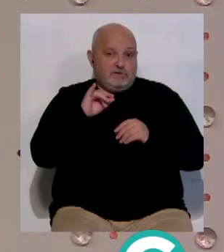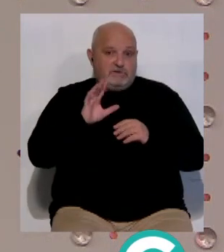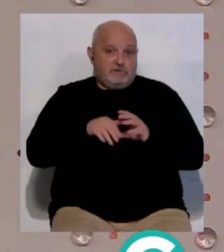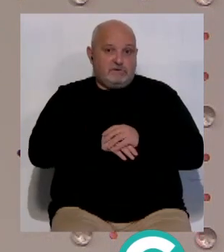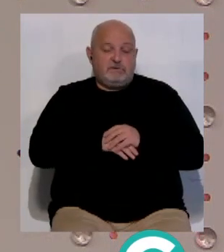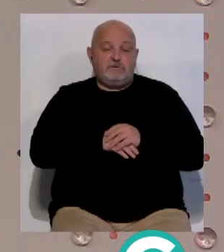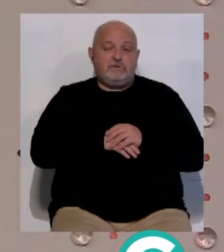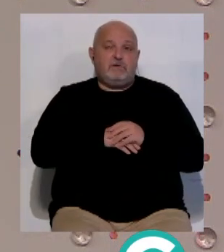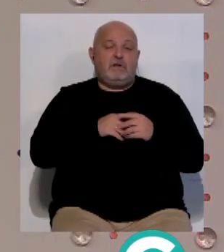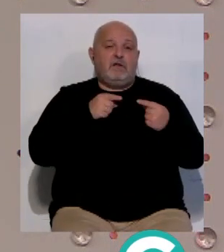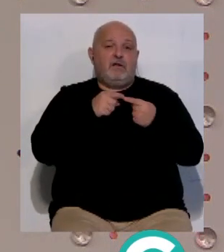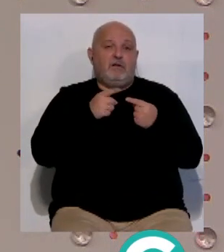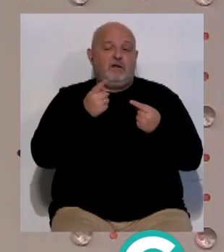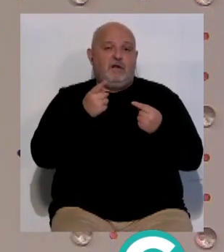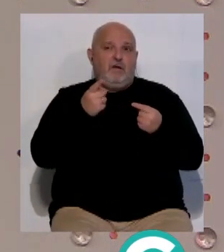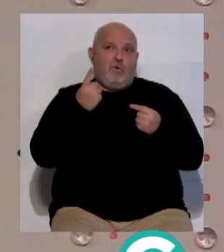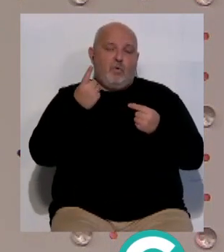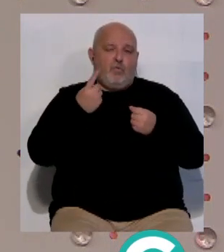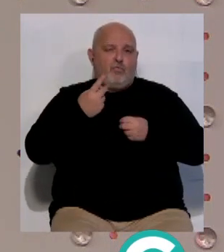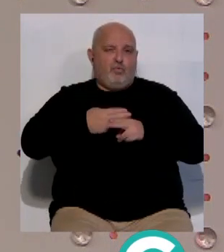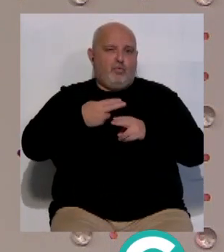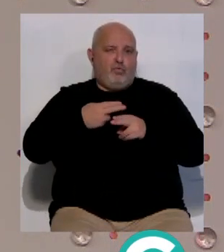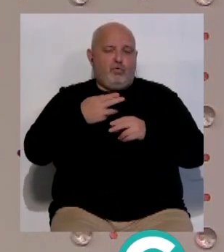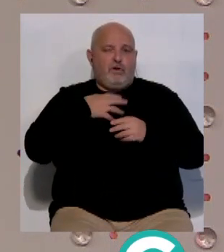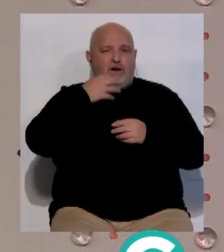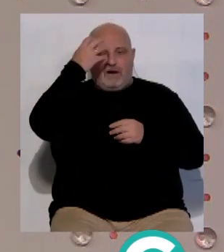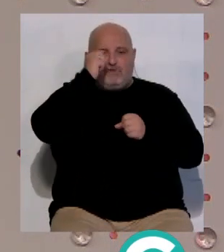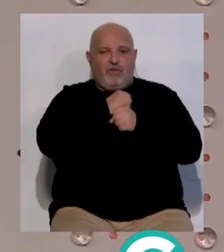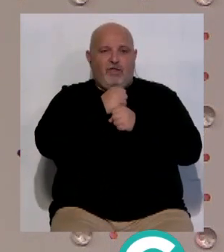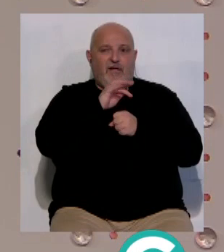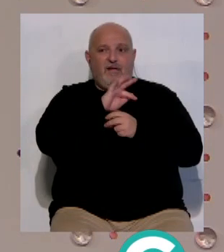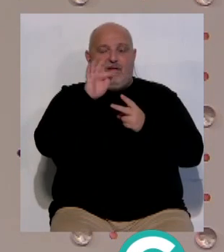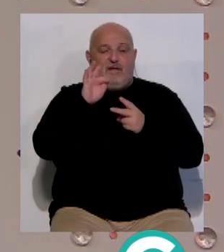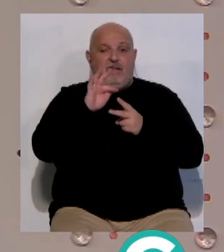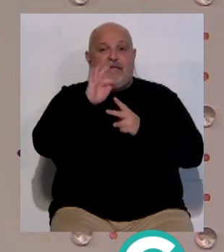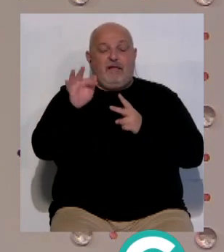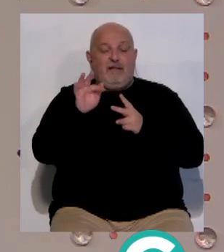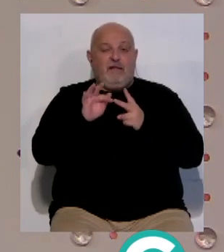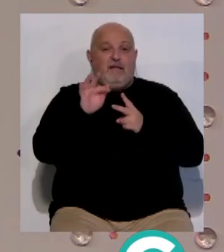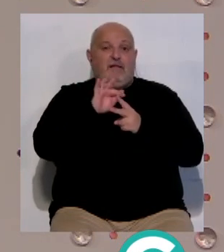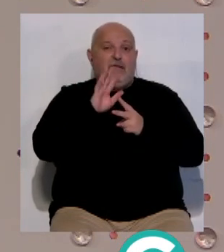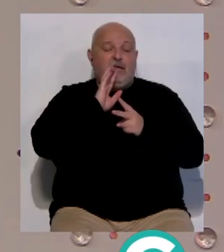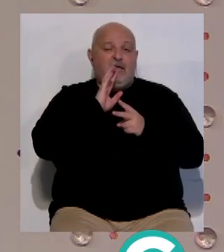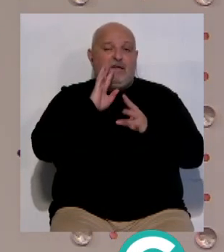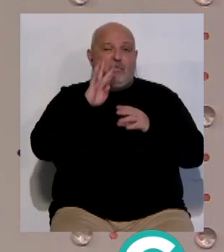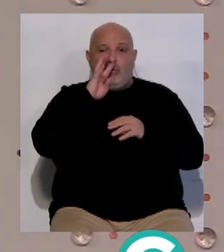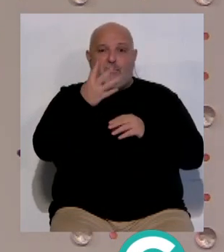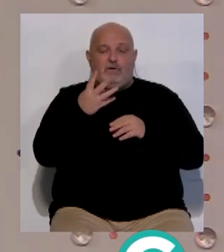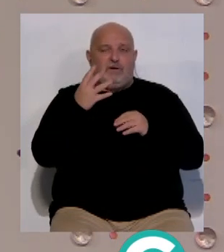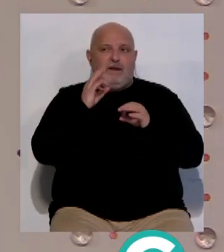Ahora tienes que enfrentarte yo creo que a una de las ve negra junto con la Real Sociedad que será el próximo también visitarnos que desde que hemos subido en estos cu años no hemos sido capaces